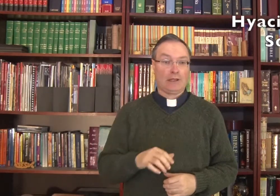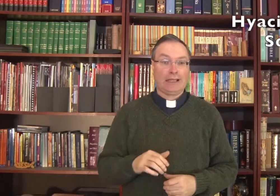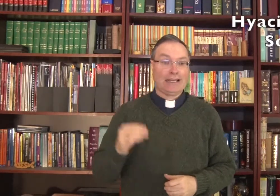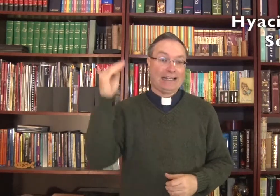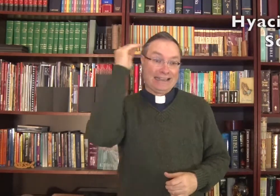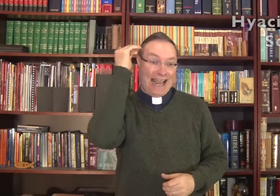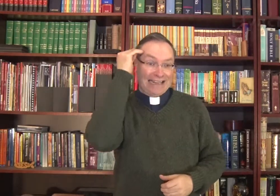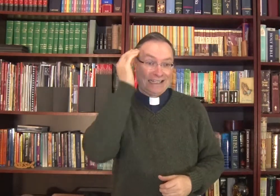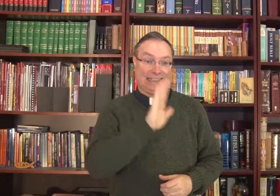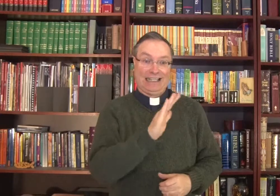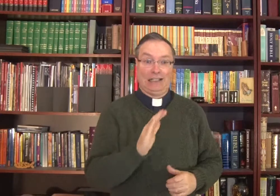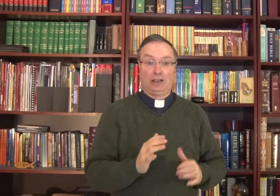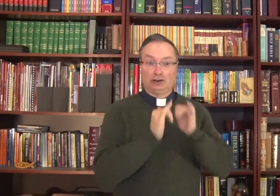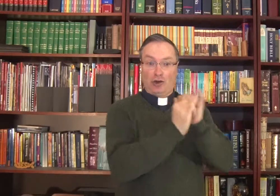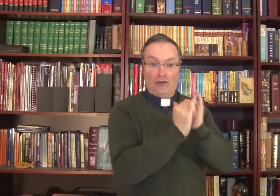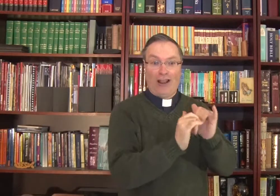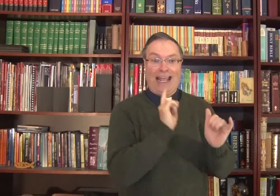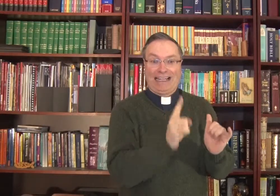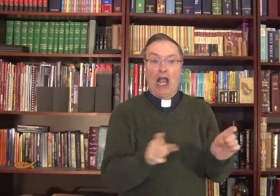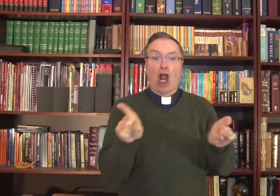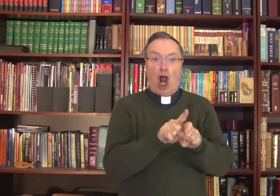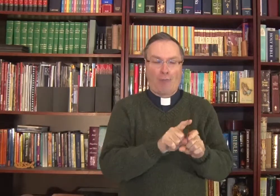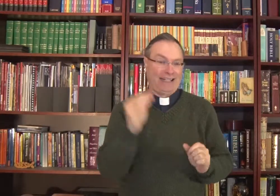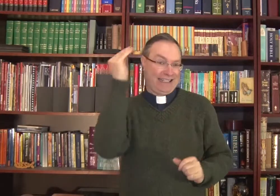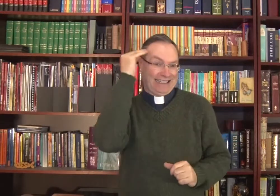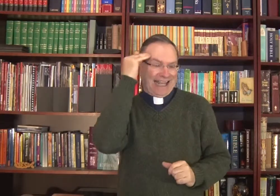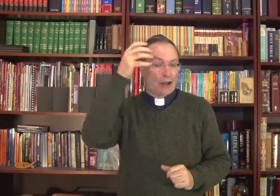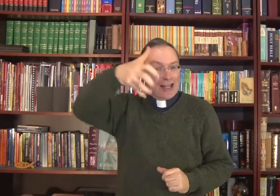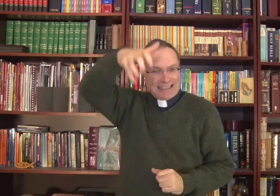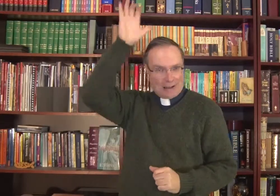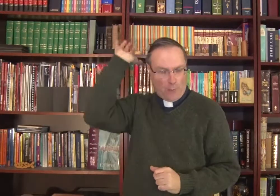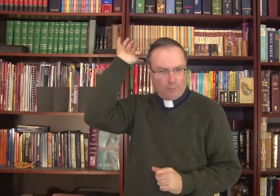Les têtes des chevaux étaient comme des têtes de lions,